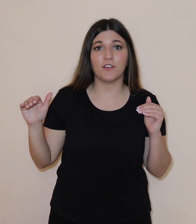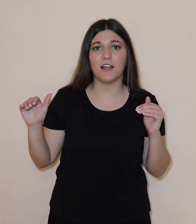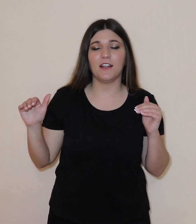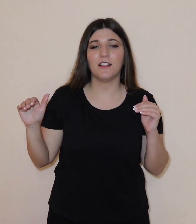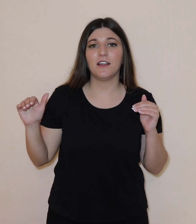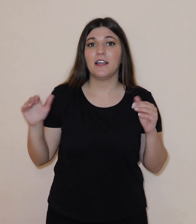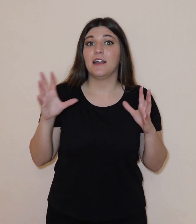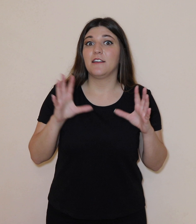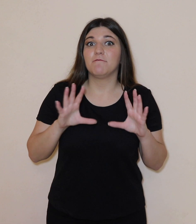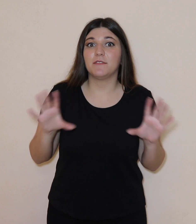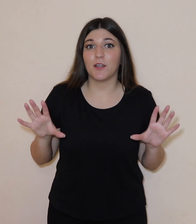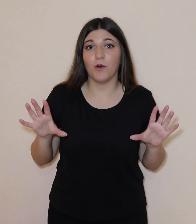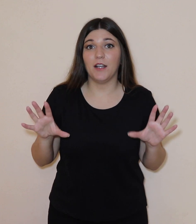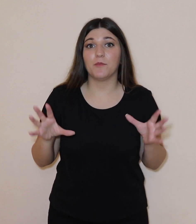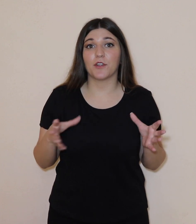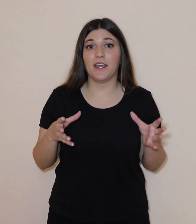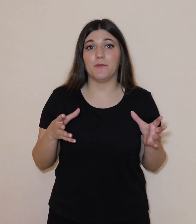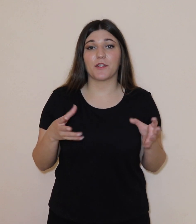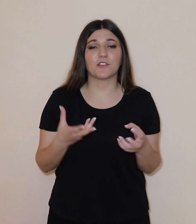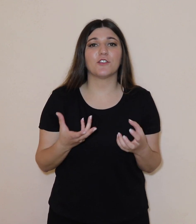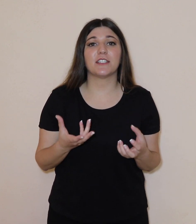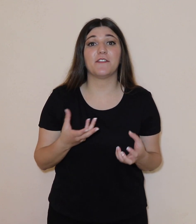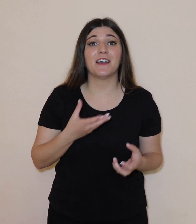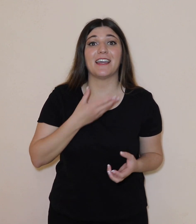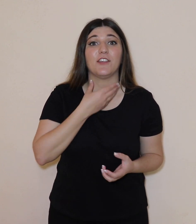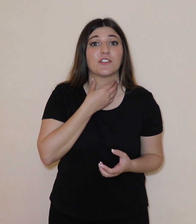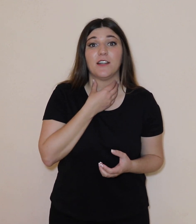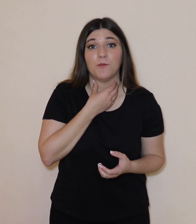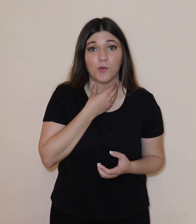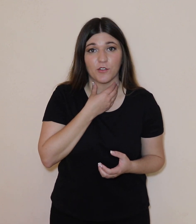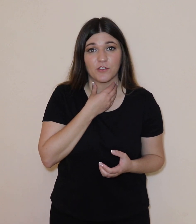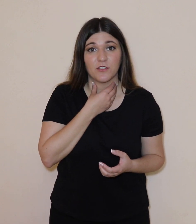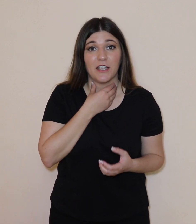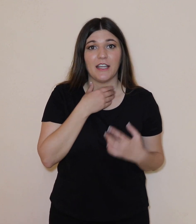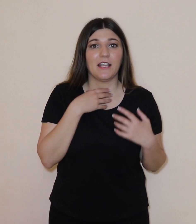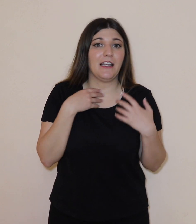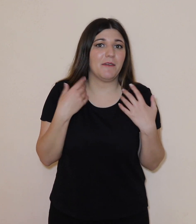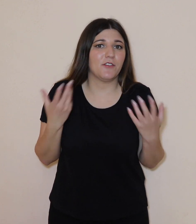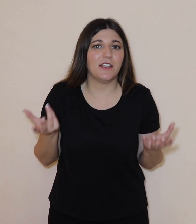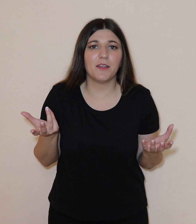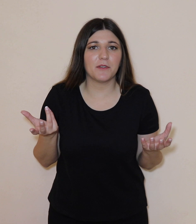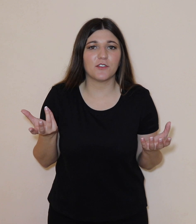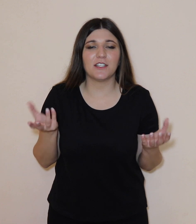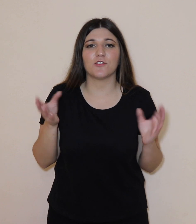oral da igual por qué porque eso no significa que ellos sean mudos la mayoría de personas son